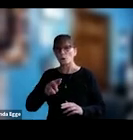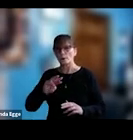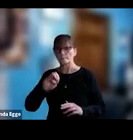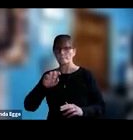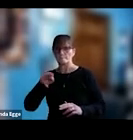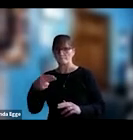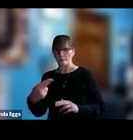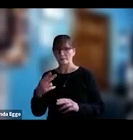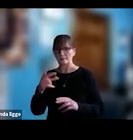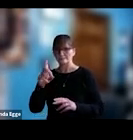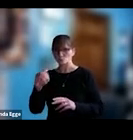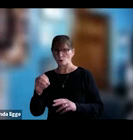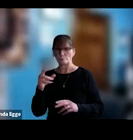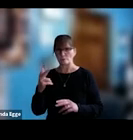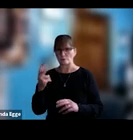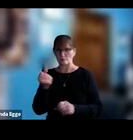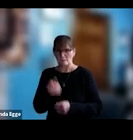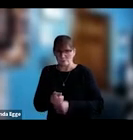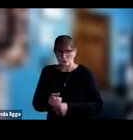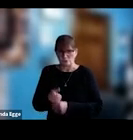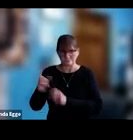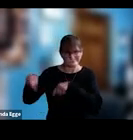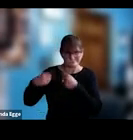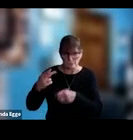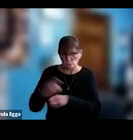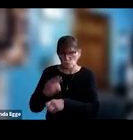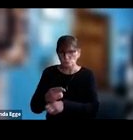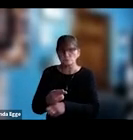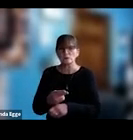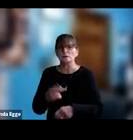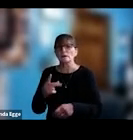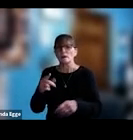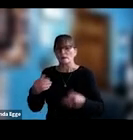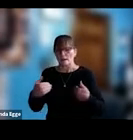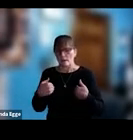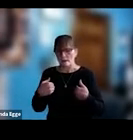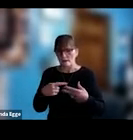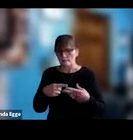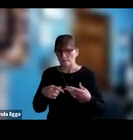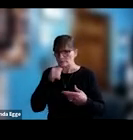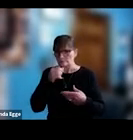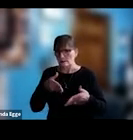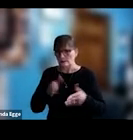Además, tenía 35 años de consumo también. No se le permitía entrar en los hospitales,